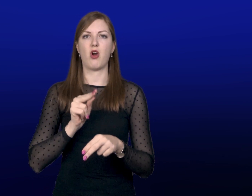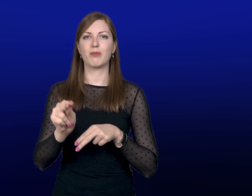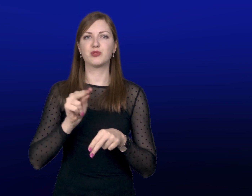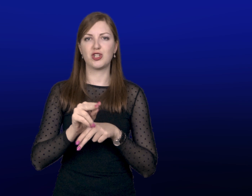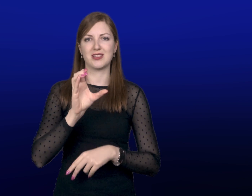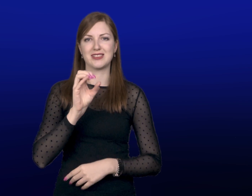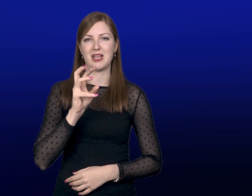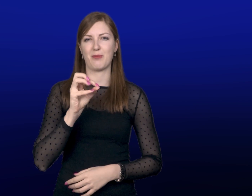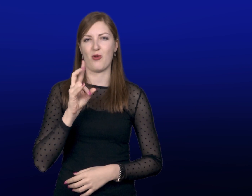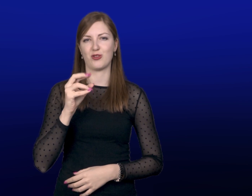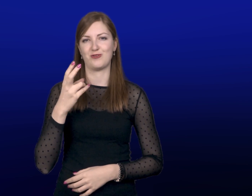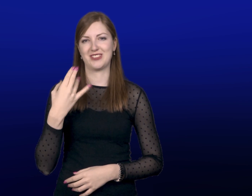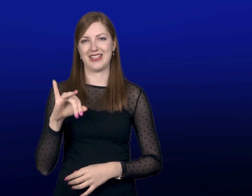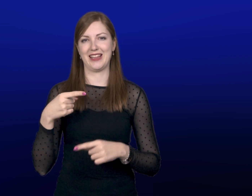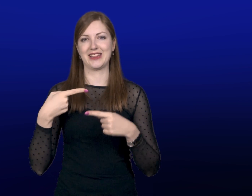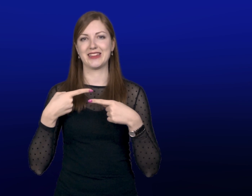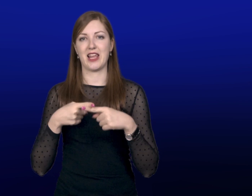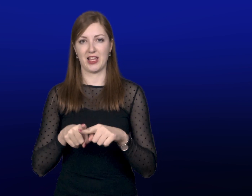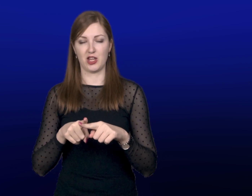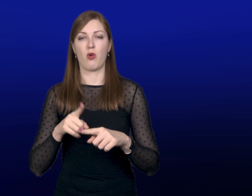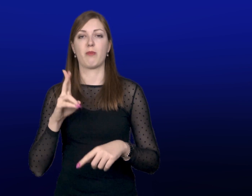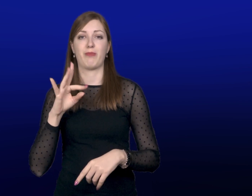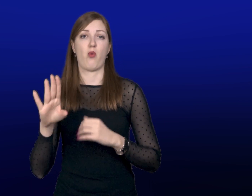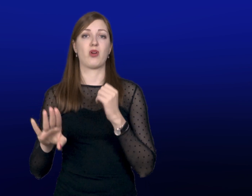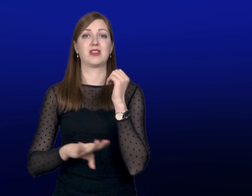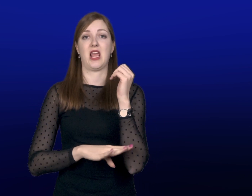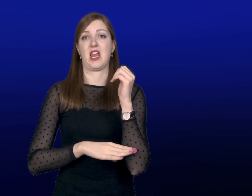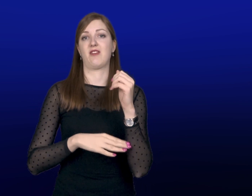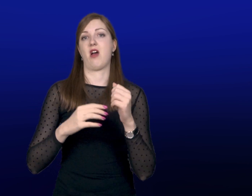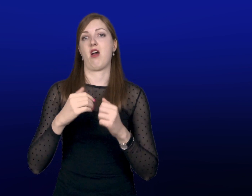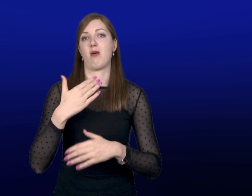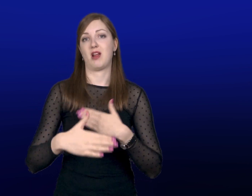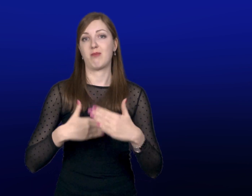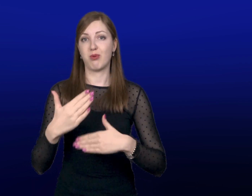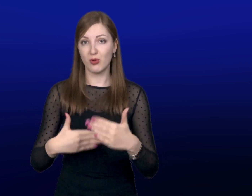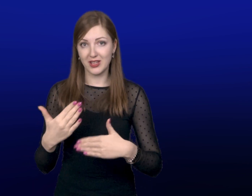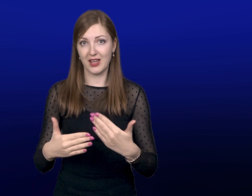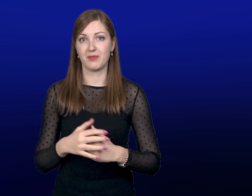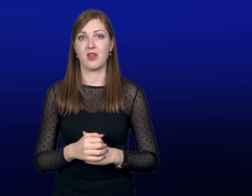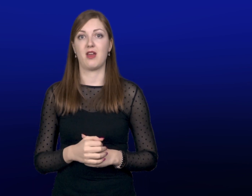для обучения в Семеновском техникуме по деревообработке,